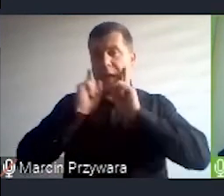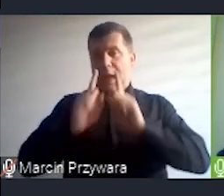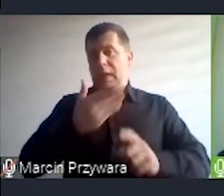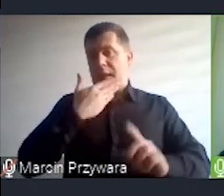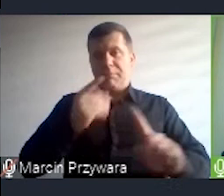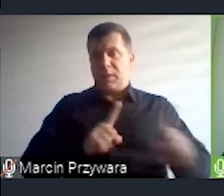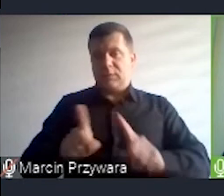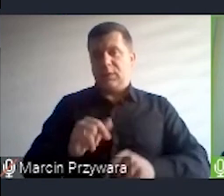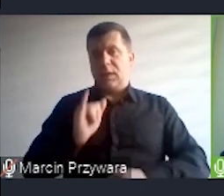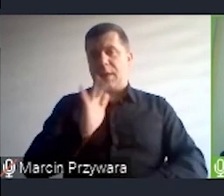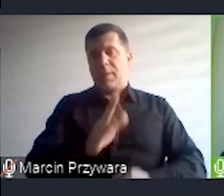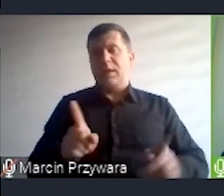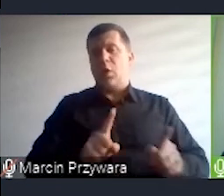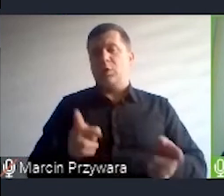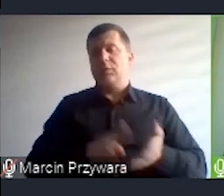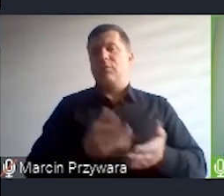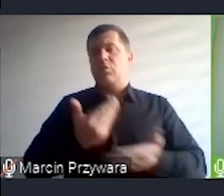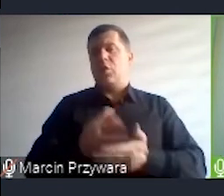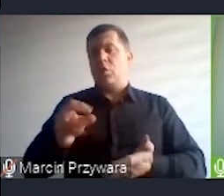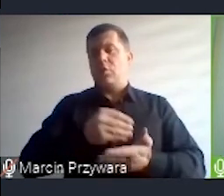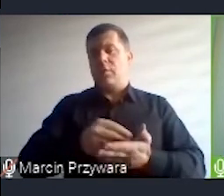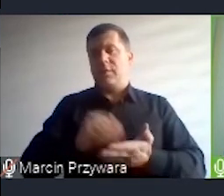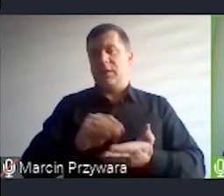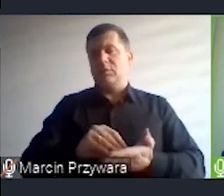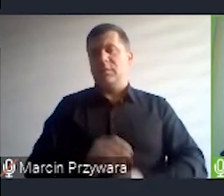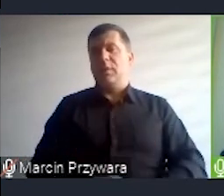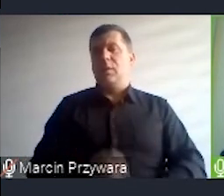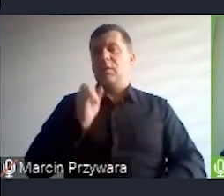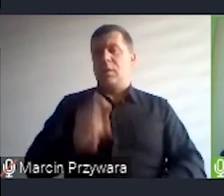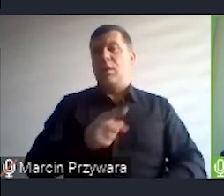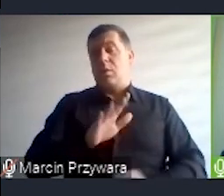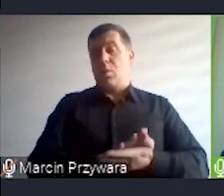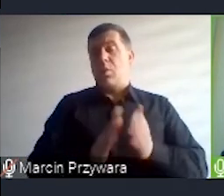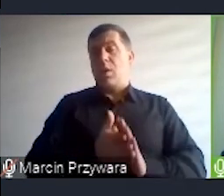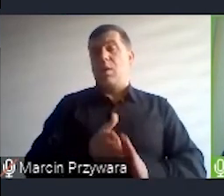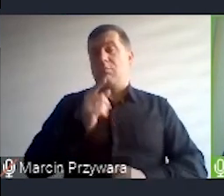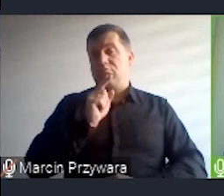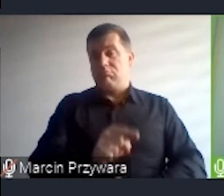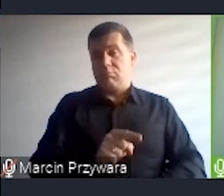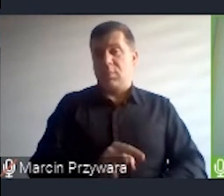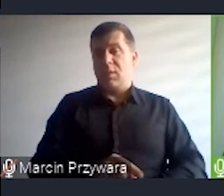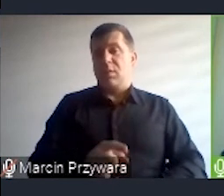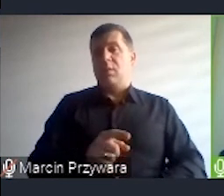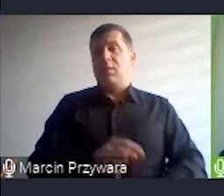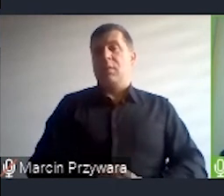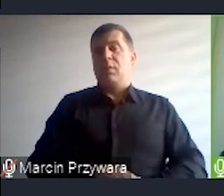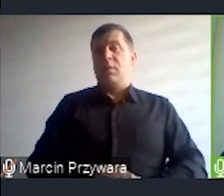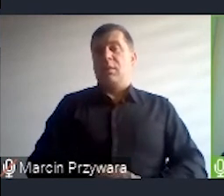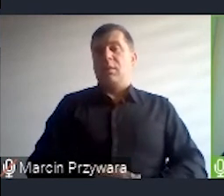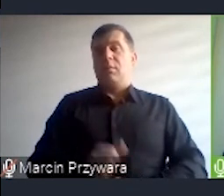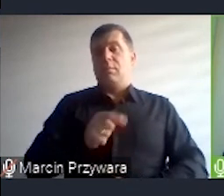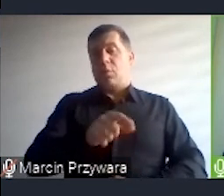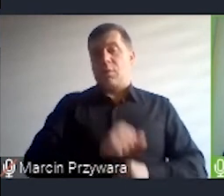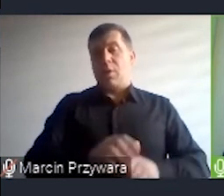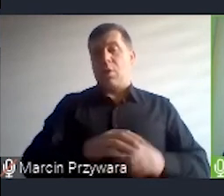jak są oznaczone we wniosku o dofinansowanie – w takim układzie po prostu są objęte trwałością.